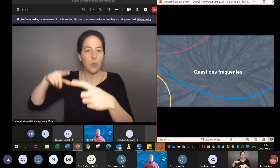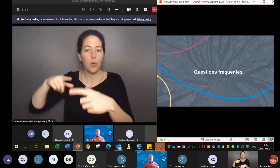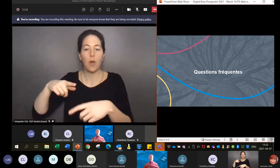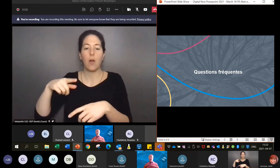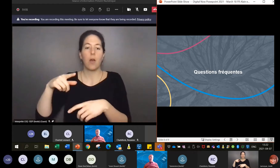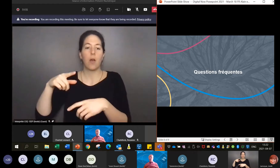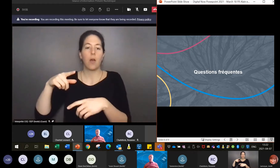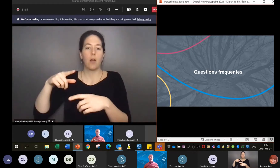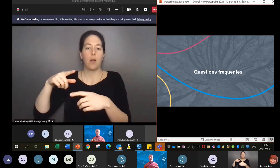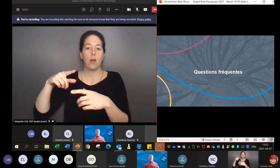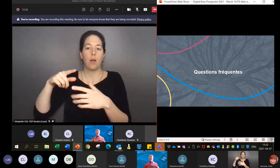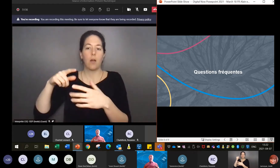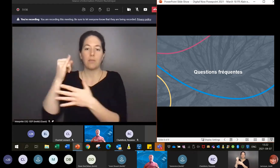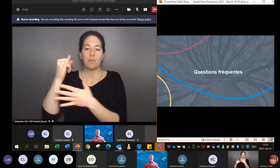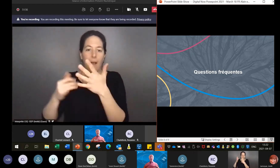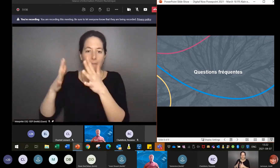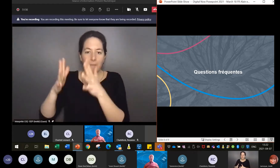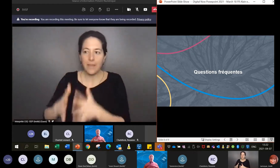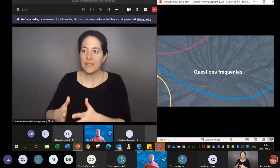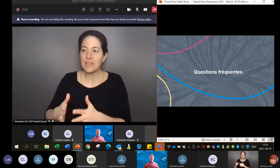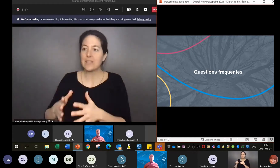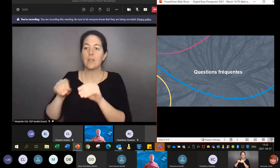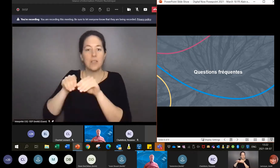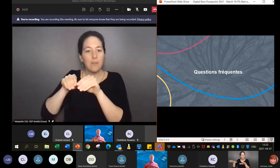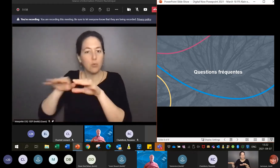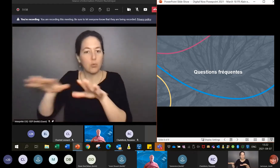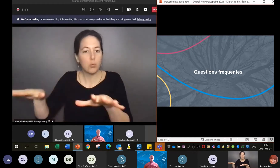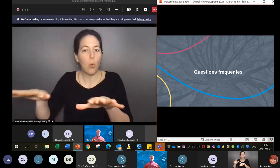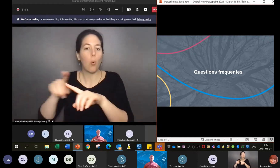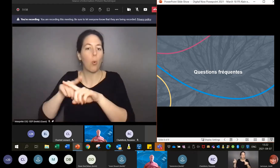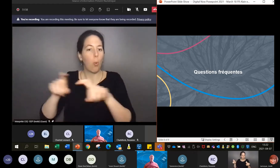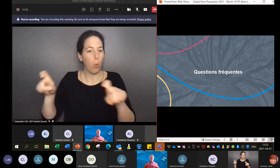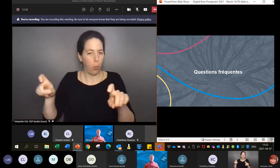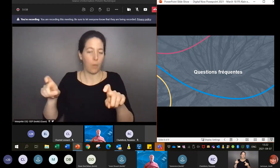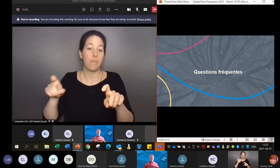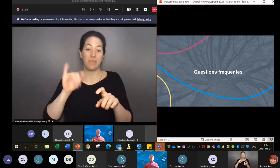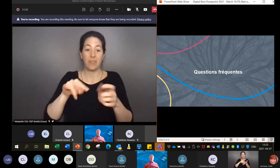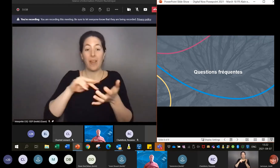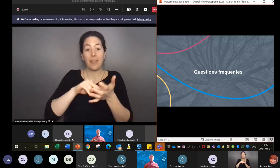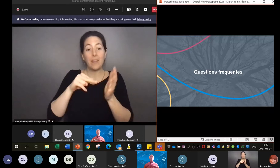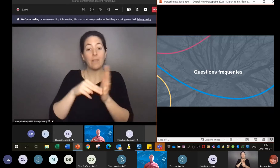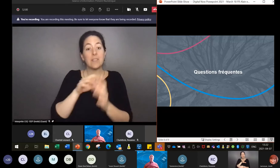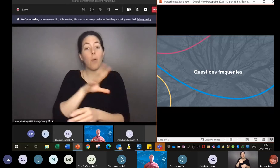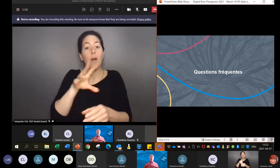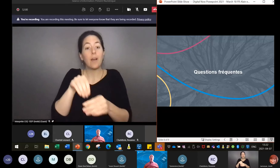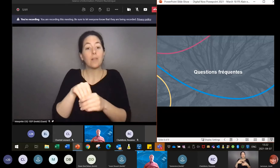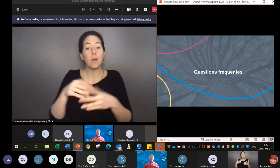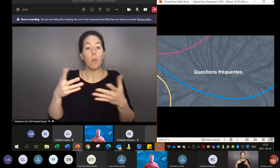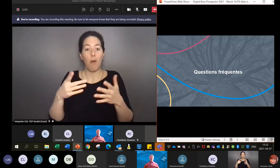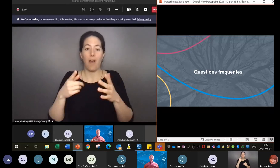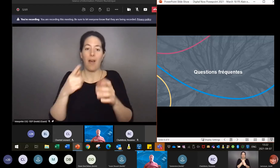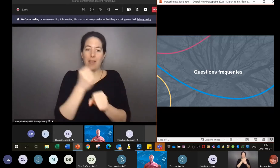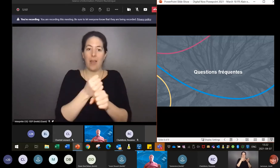nommer que quelques-uns. Dans cette définition inclusive, les travailleurs